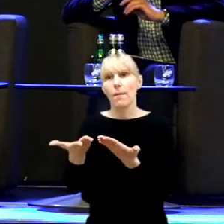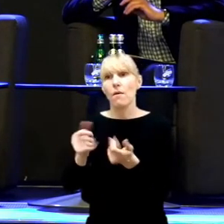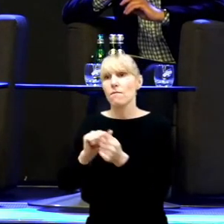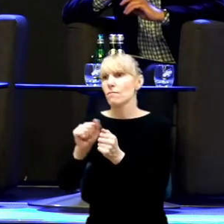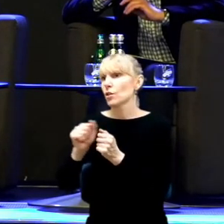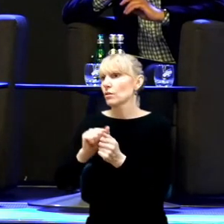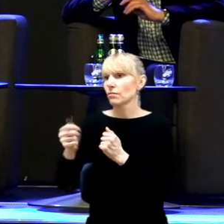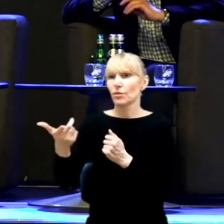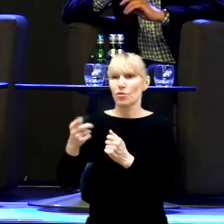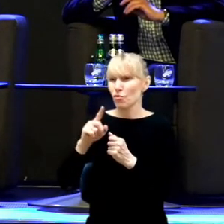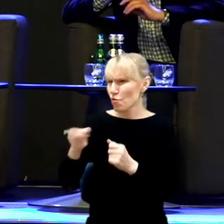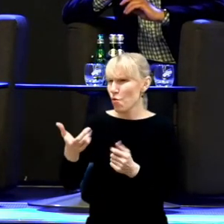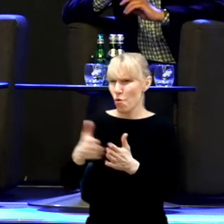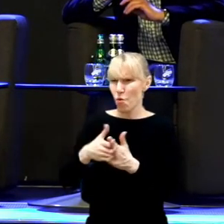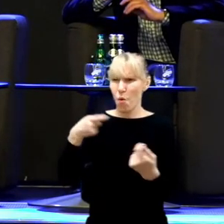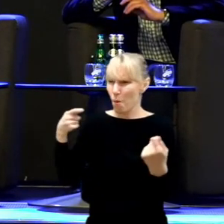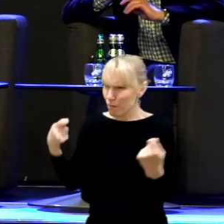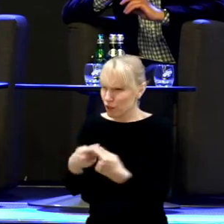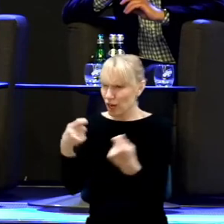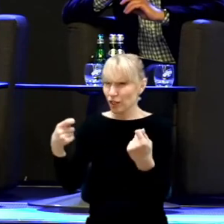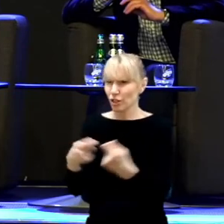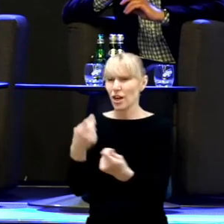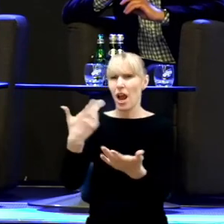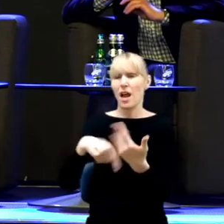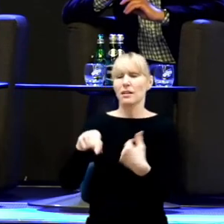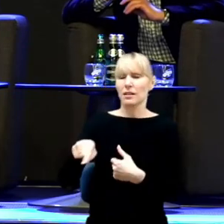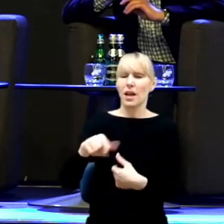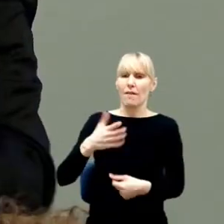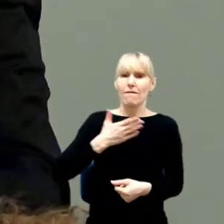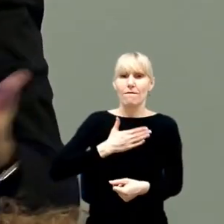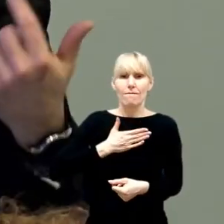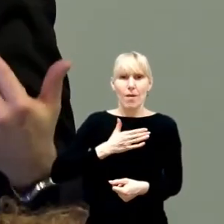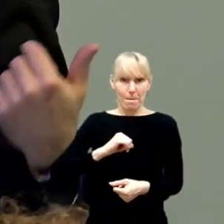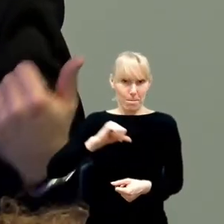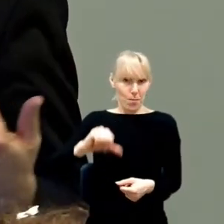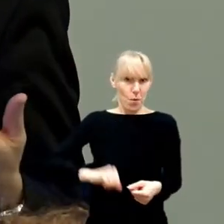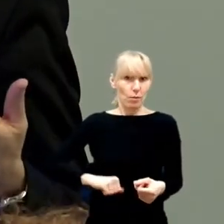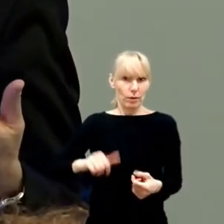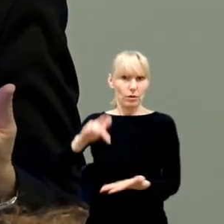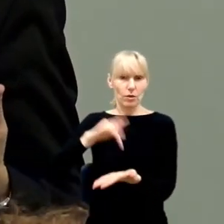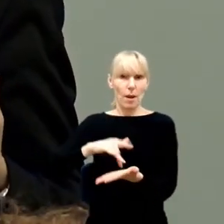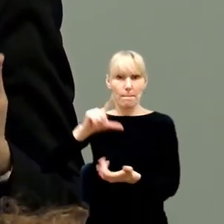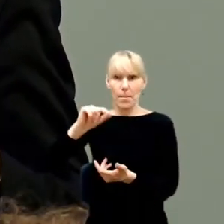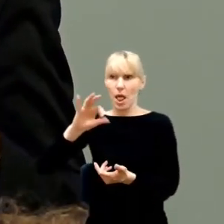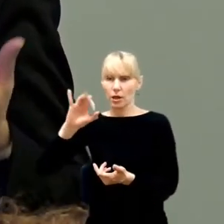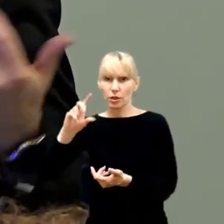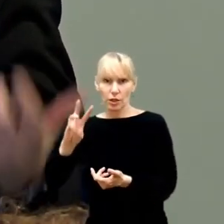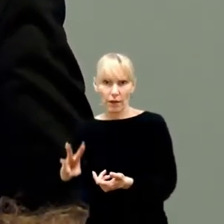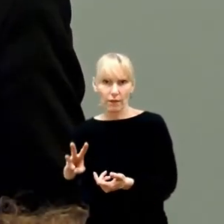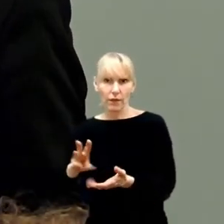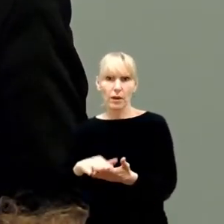Bo gdyby on był inny, to jego aktywność na tym obszarze byłaby dużo bardziej efektywna.